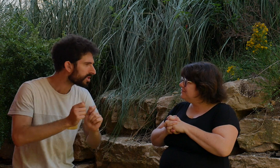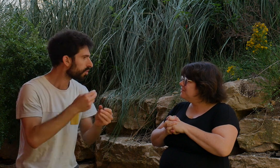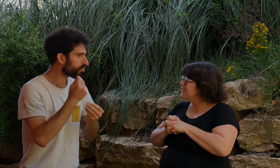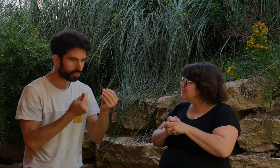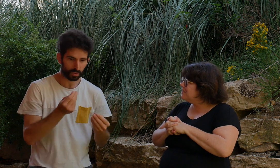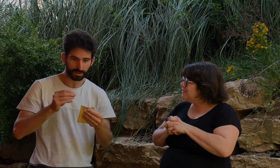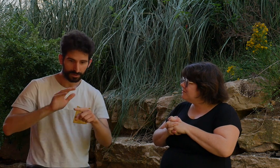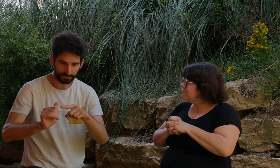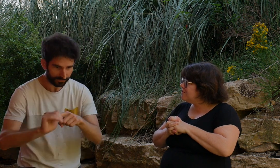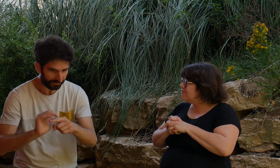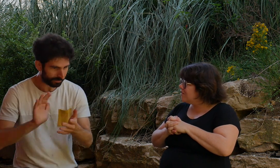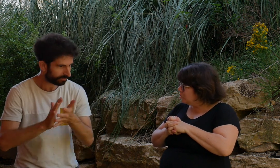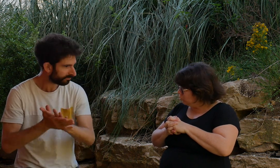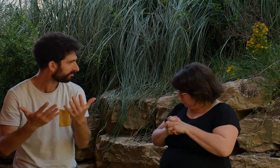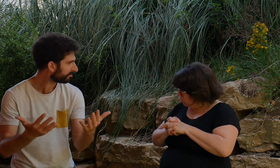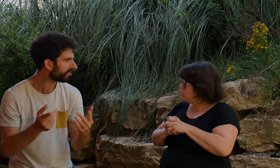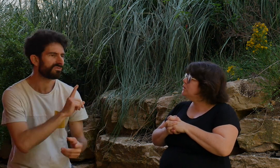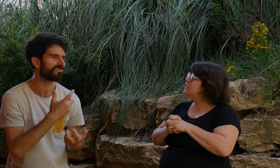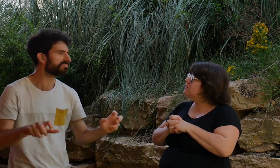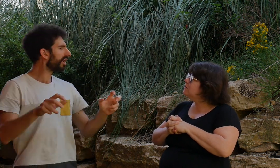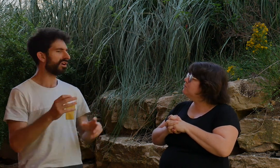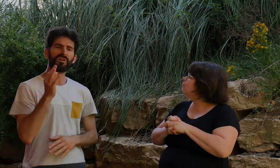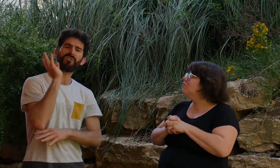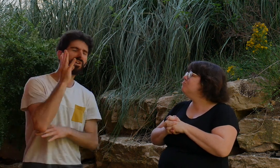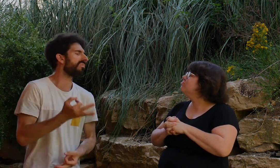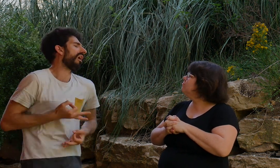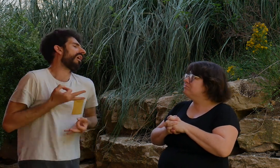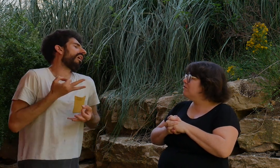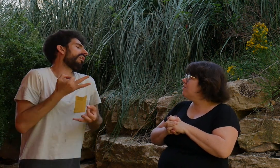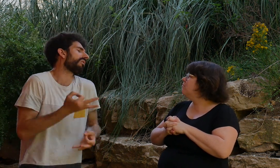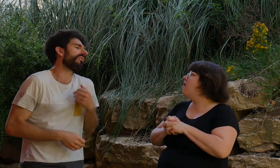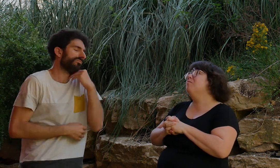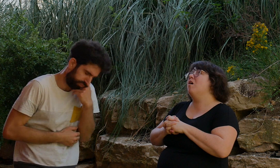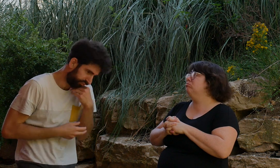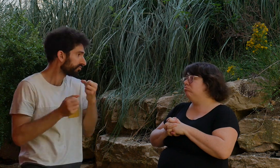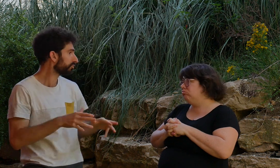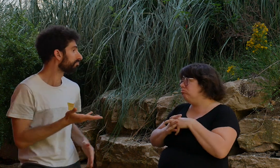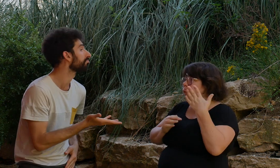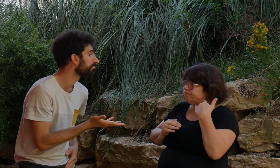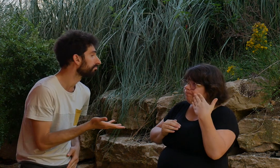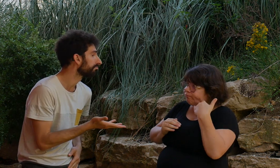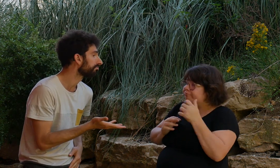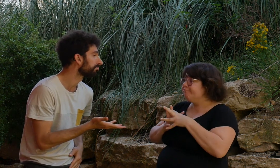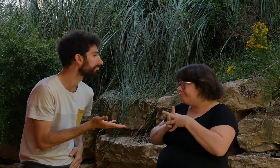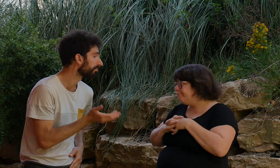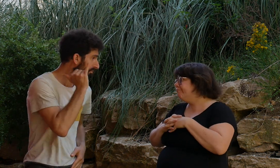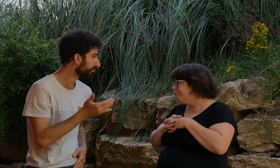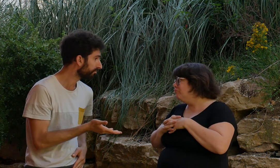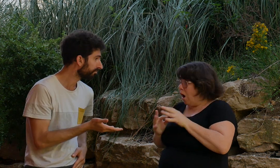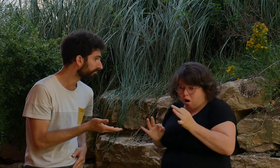et de la pratique à faire de temps en temps. Je ne veux pas une conférence avec du blabla où tout le monde s'endort. T'es partante ?